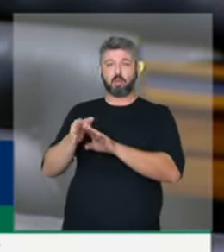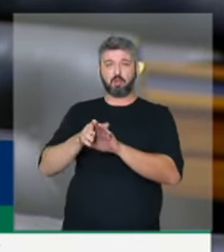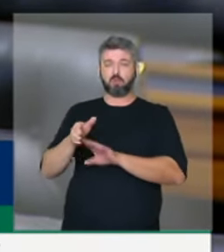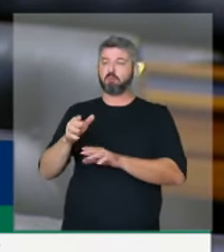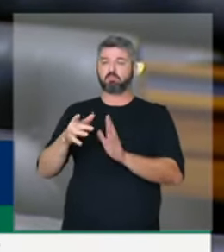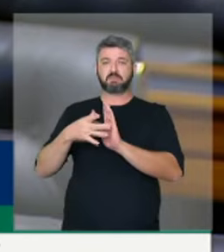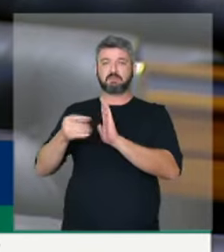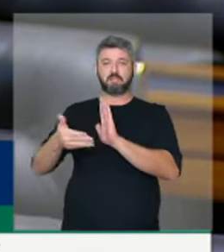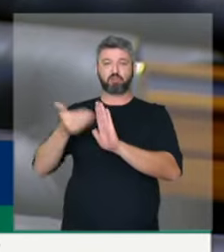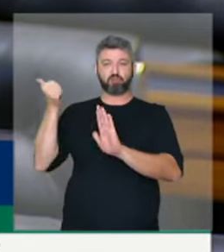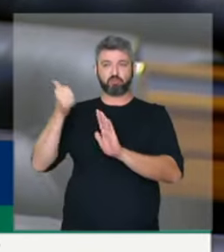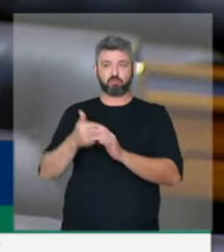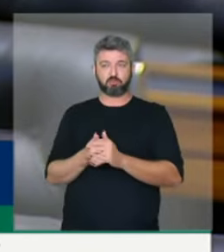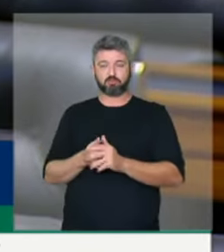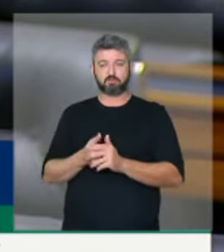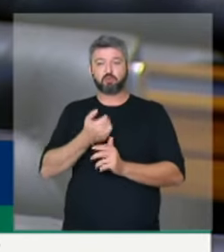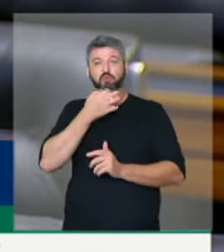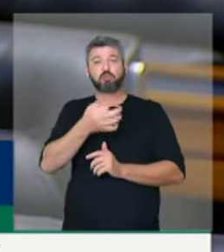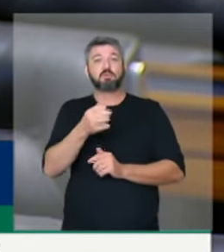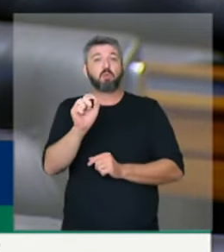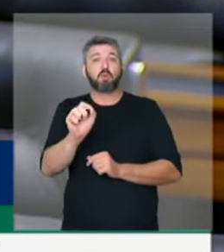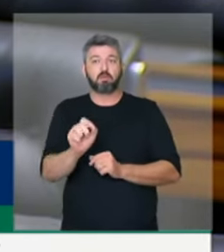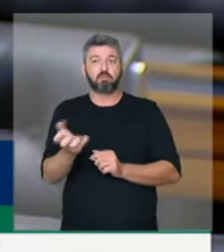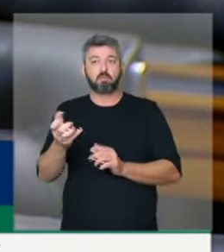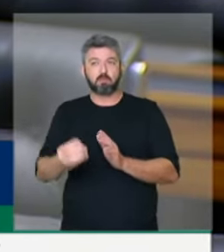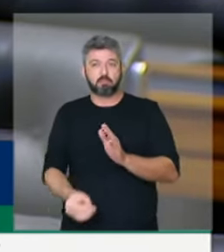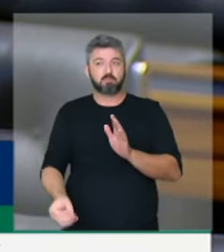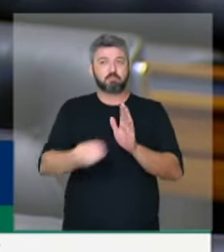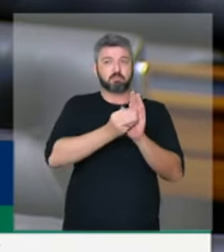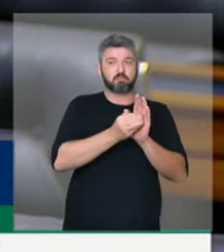A INCLUSÃO NO PROJETO DO RESSARCIMENTO DE.... DE EQUIPAMENTOS DE INTUBAÇÃO. NÓS EXPLICAMOS PARA O